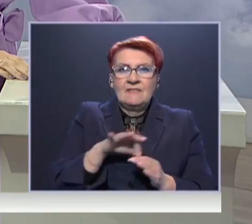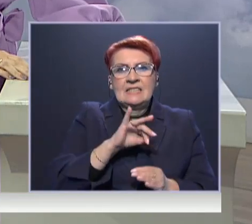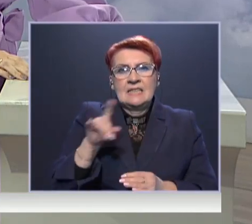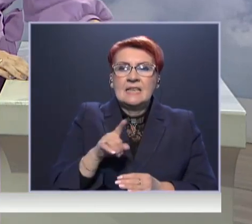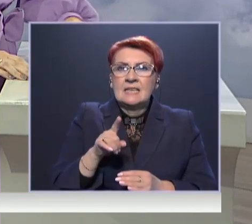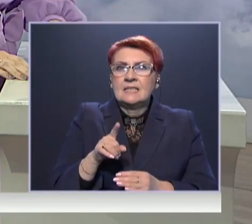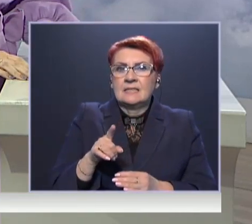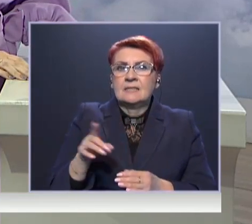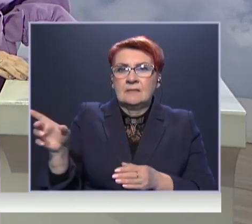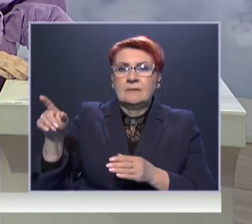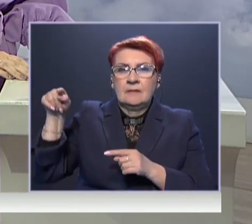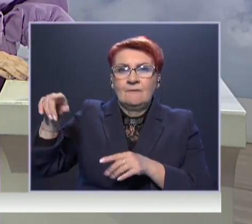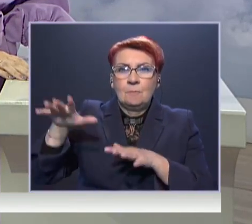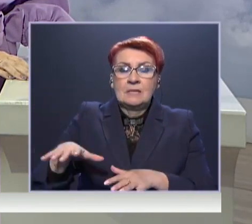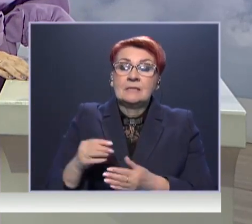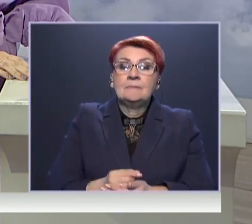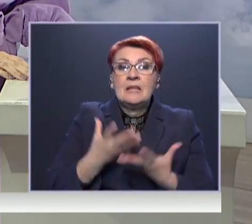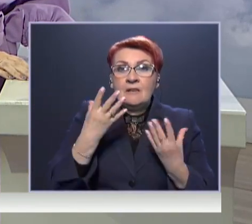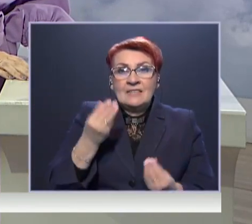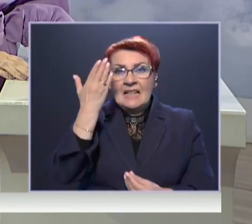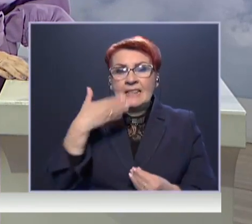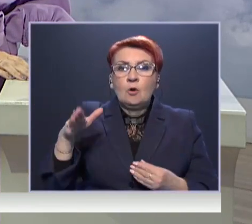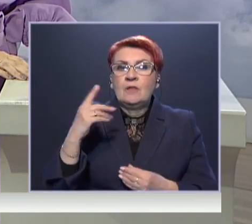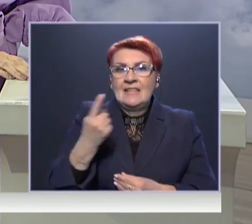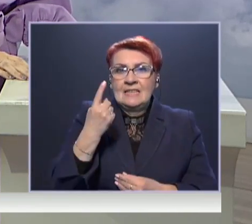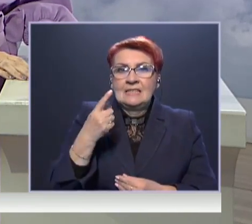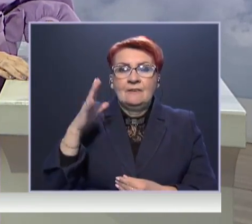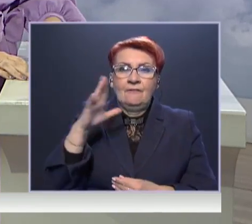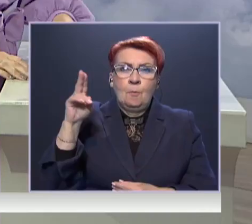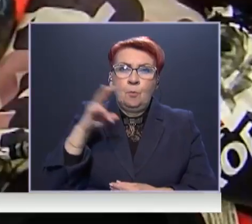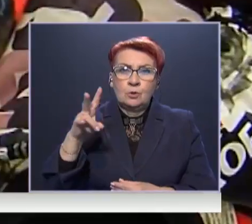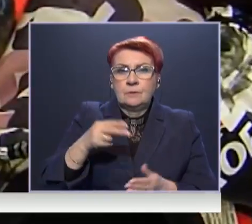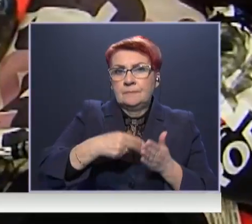России в День народного единства подписал ряд важных документов в частности компенсация советских